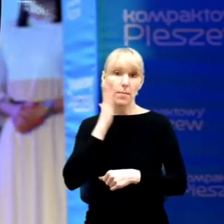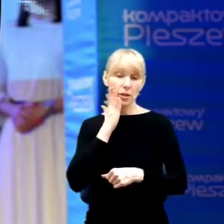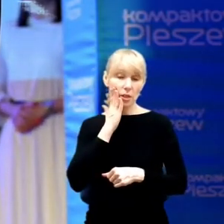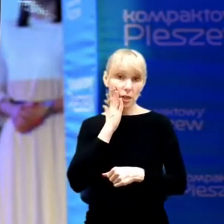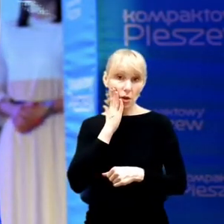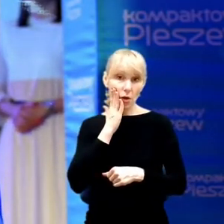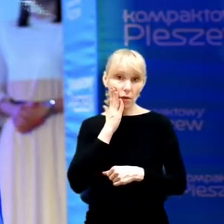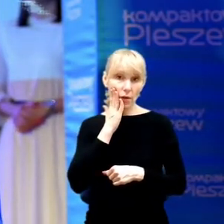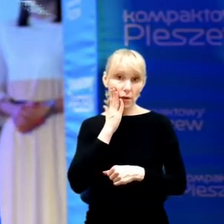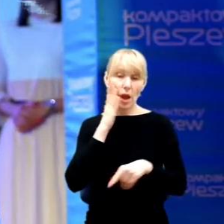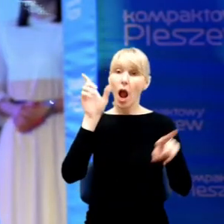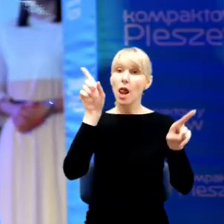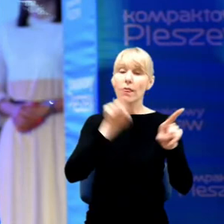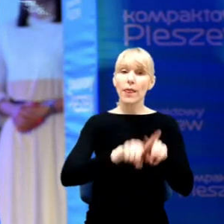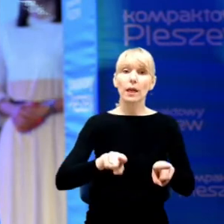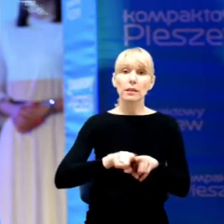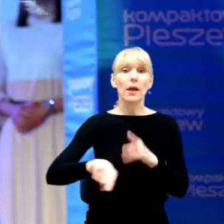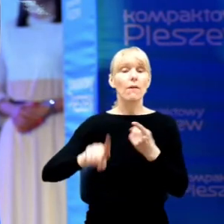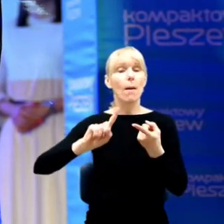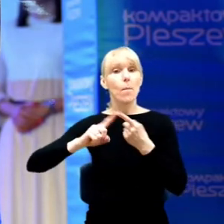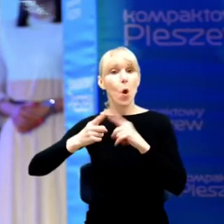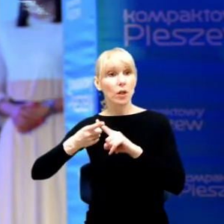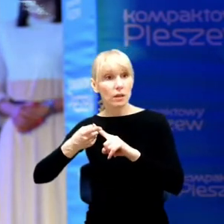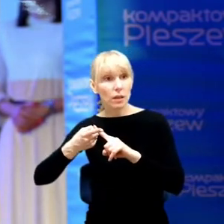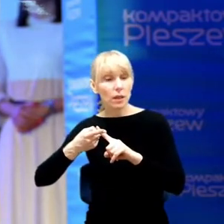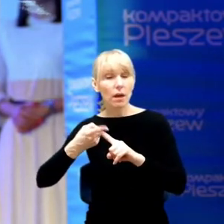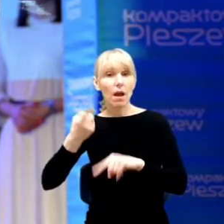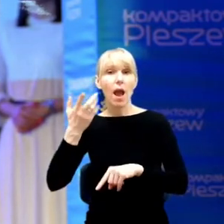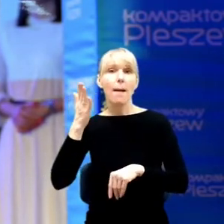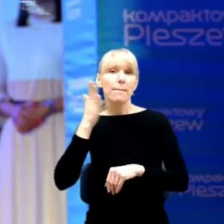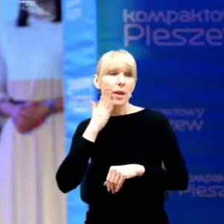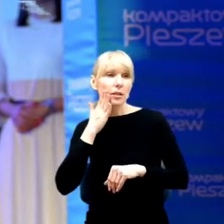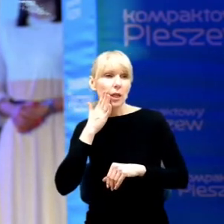na politykę mieszkaniową szerzej, jako politykę miejską.